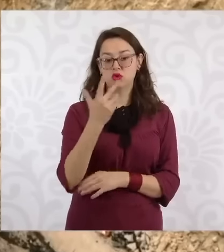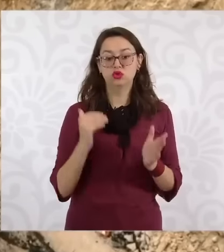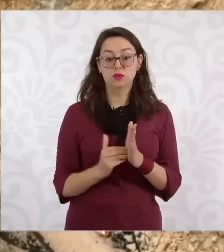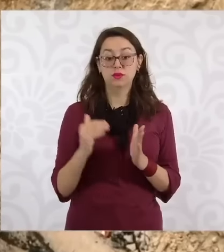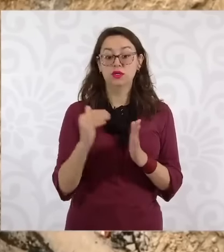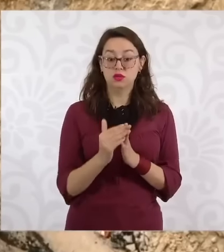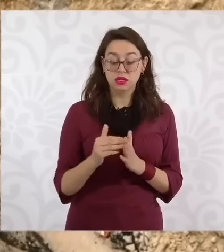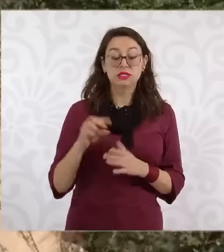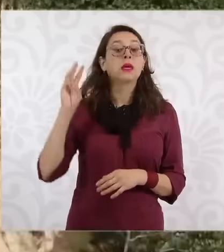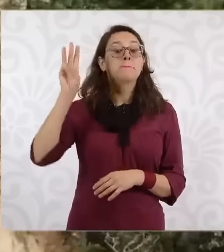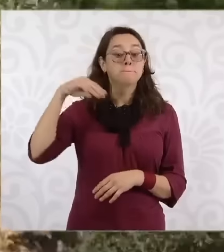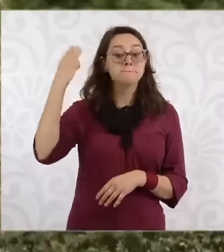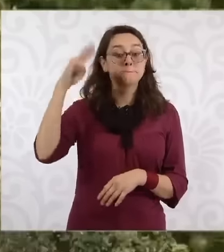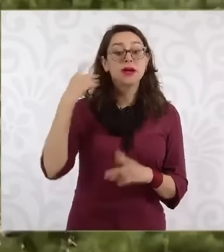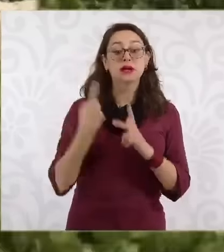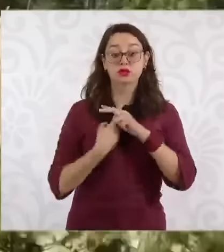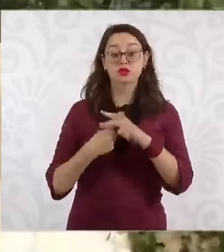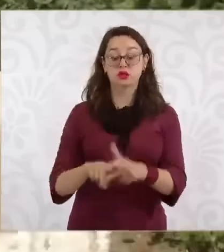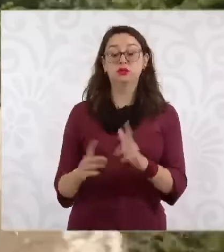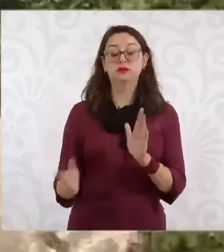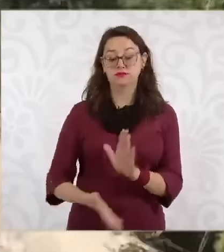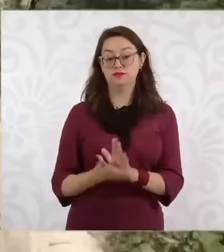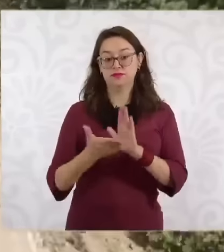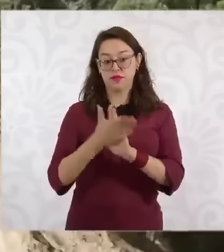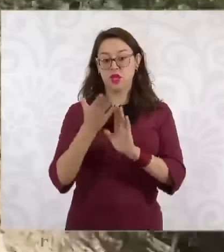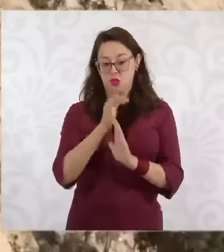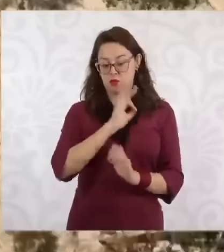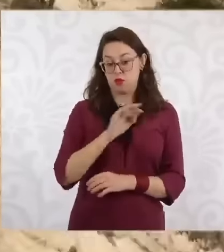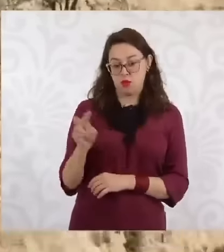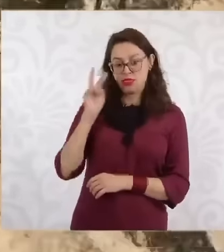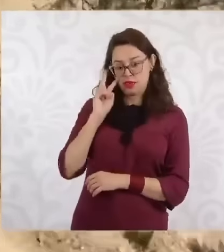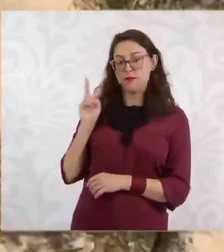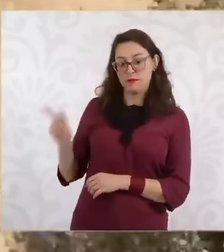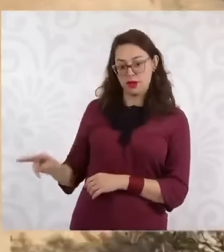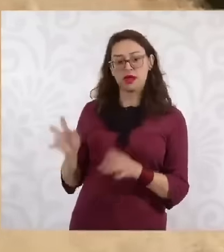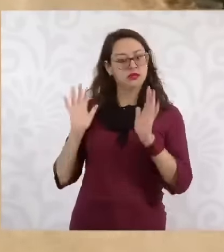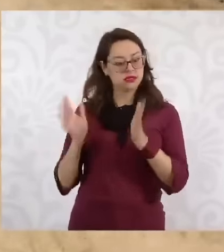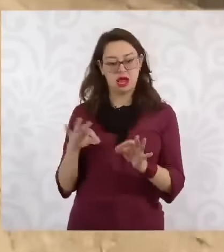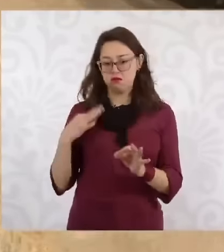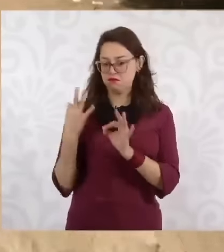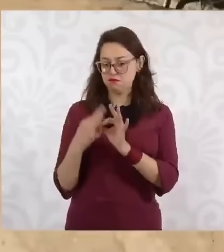en marzo. Es bueno. Ya estas son algunas imágenes de la obra que se hizo el año pasado, pero también